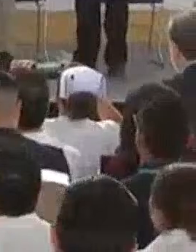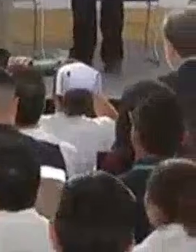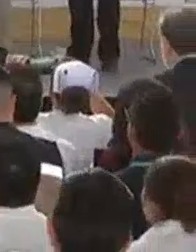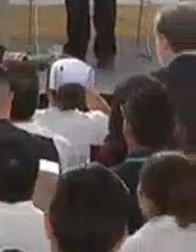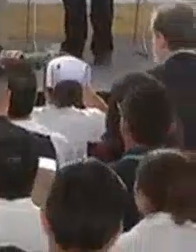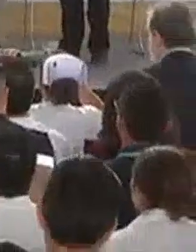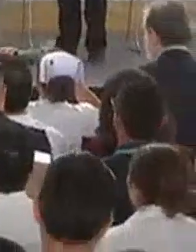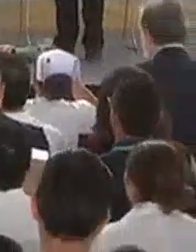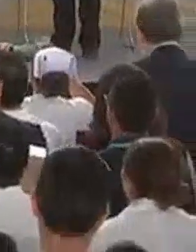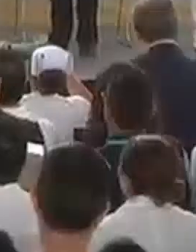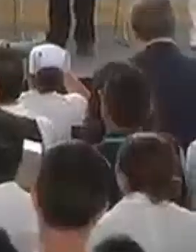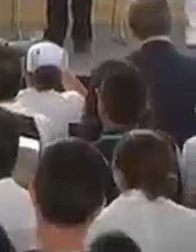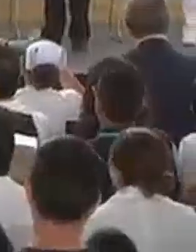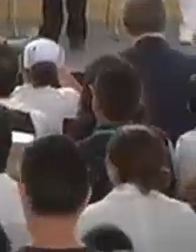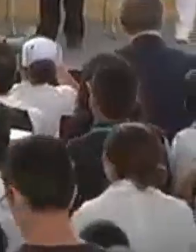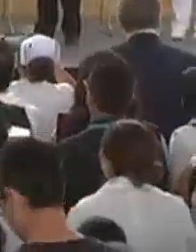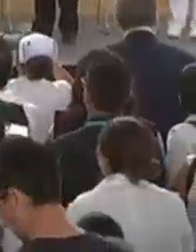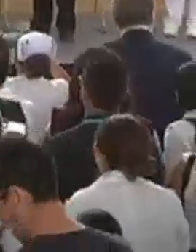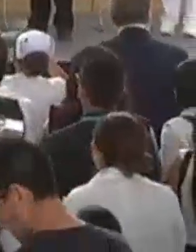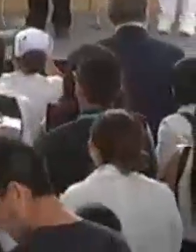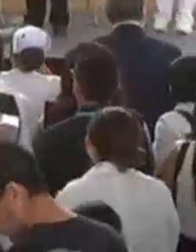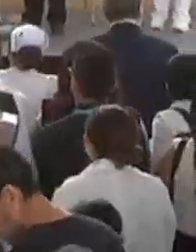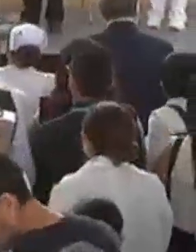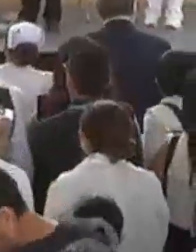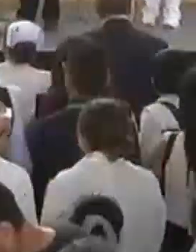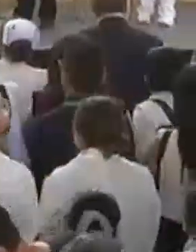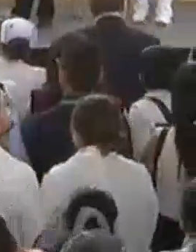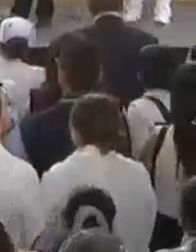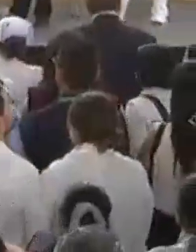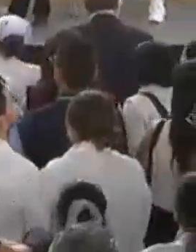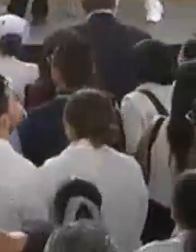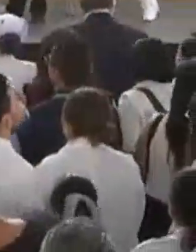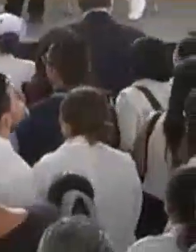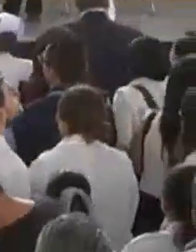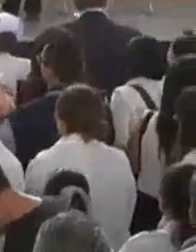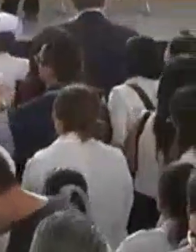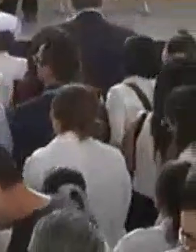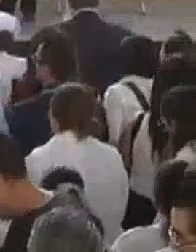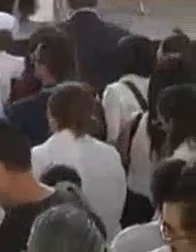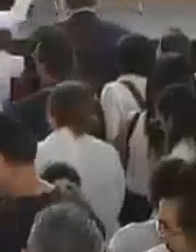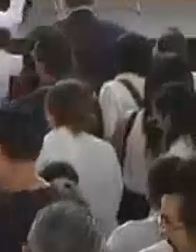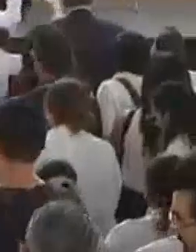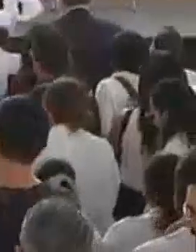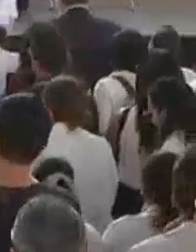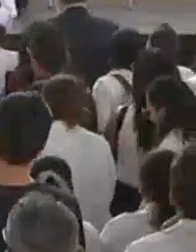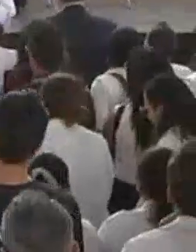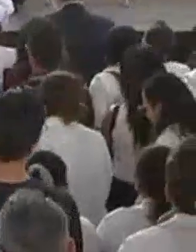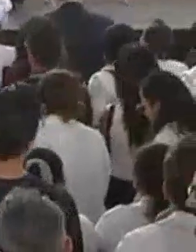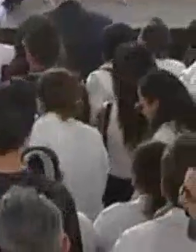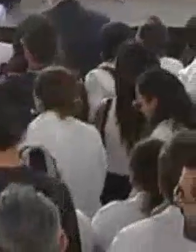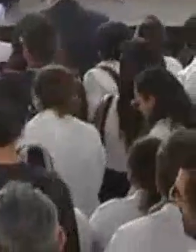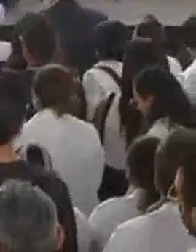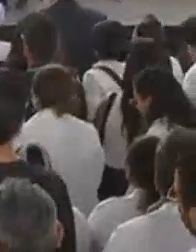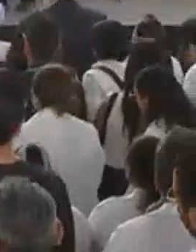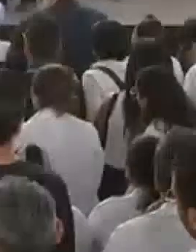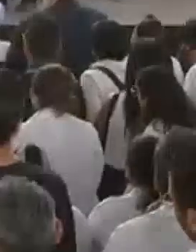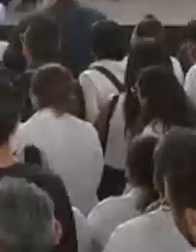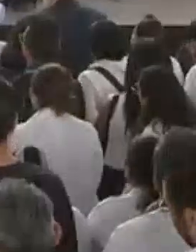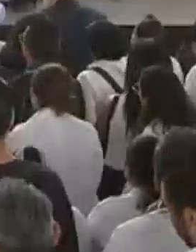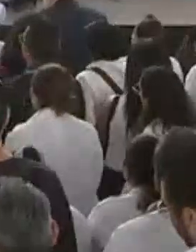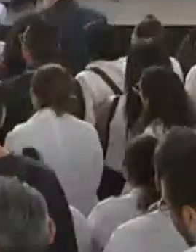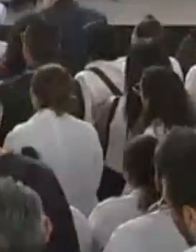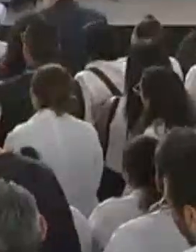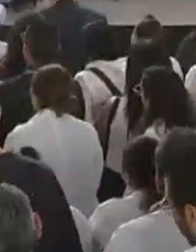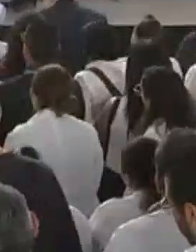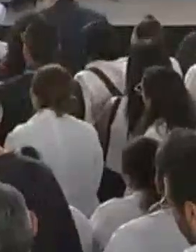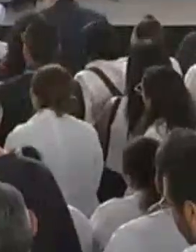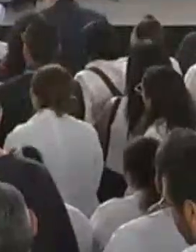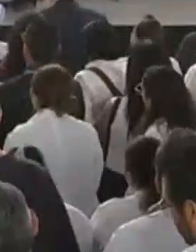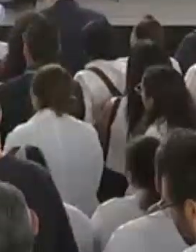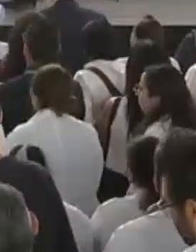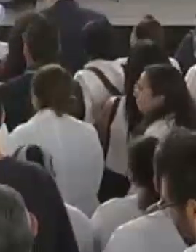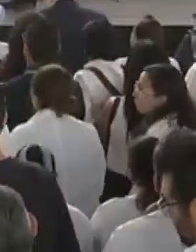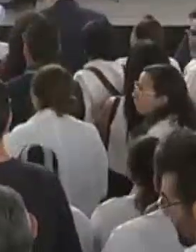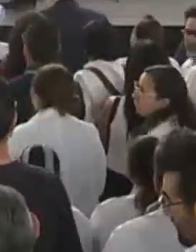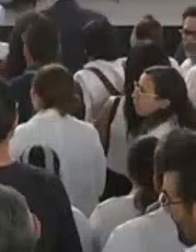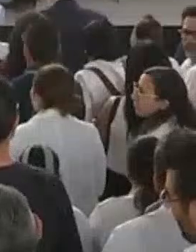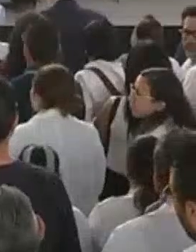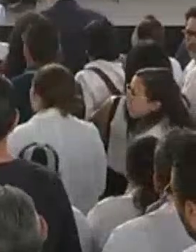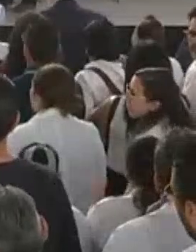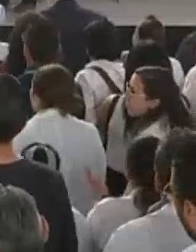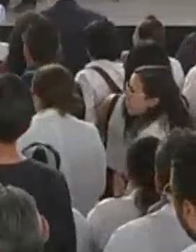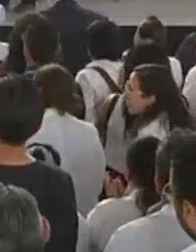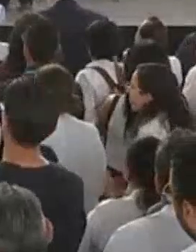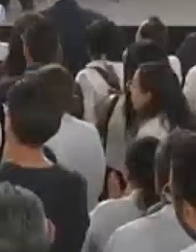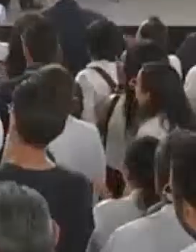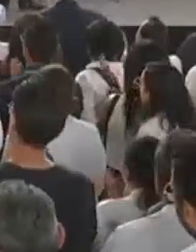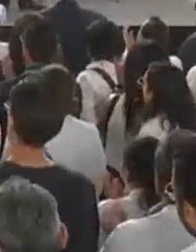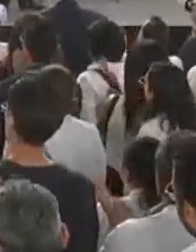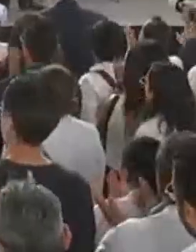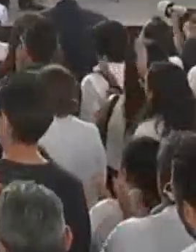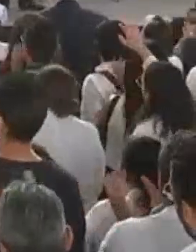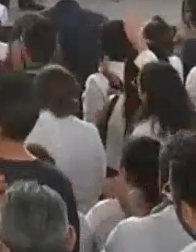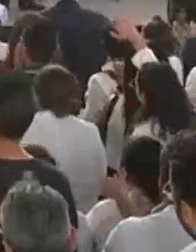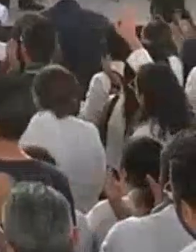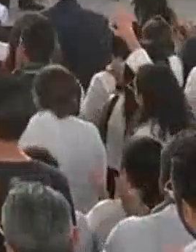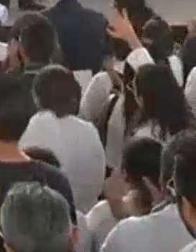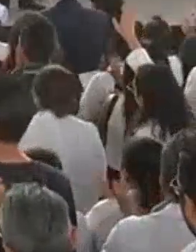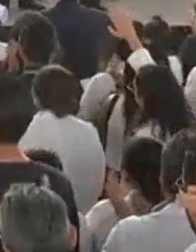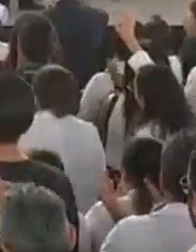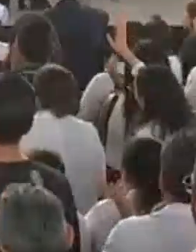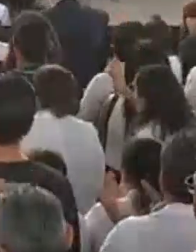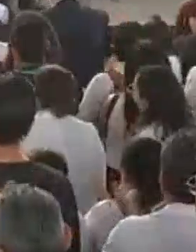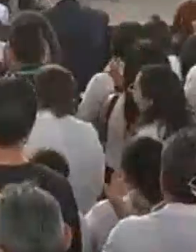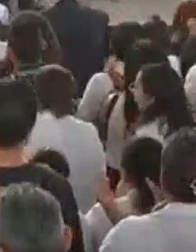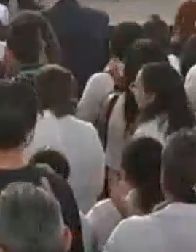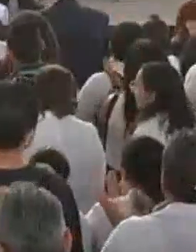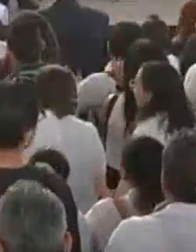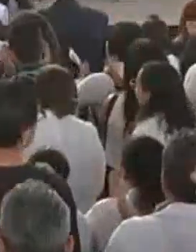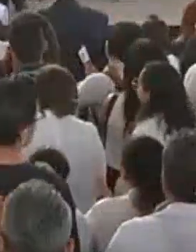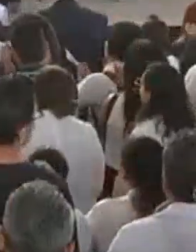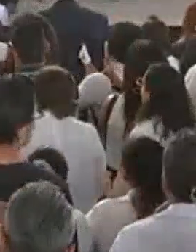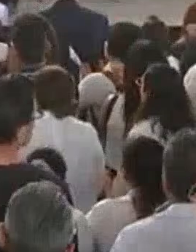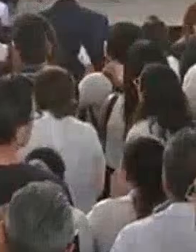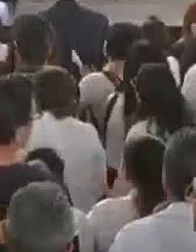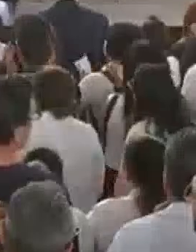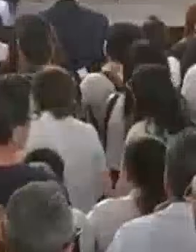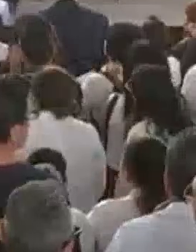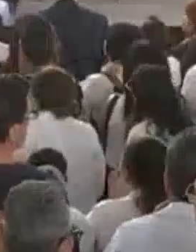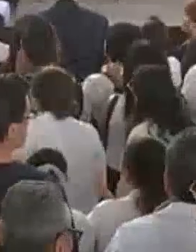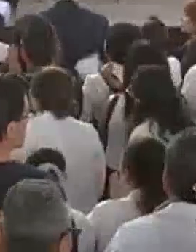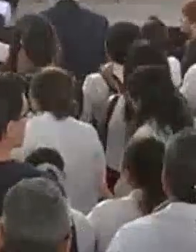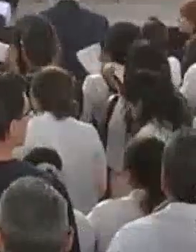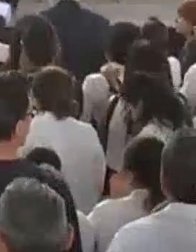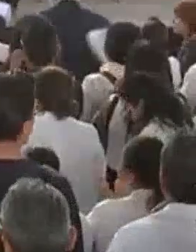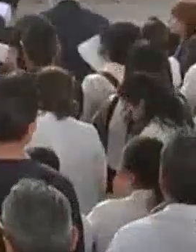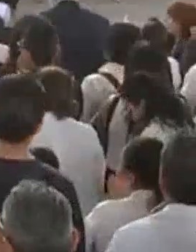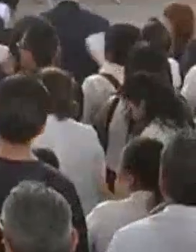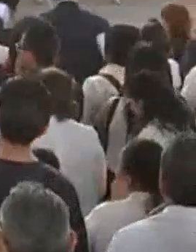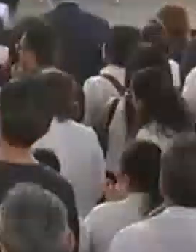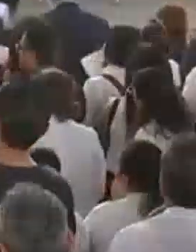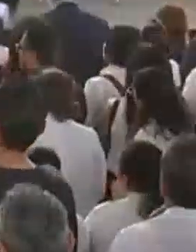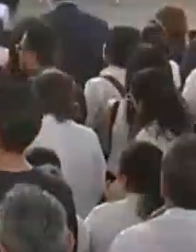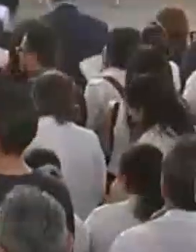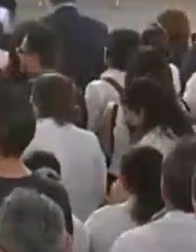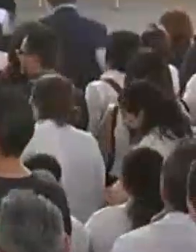Agradecemos a todos ustedes su amable asistencia, deseándoles que pasen una excelente tarde.